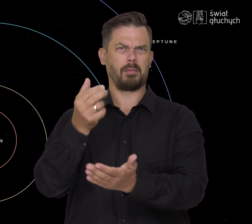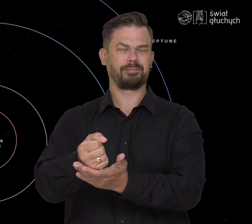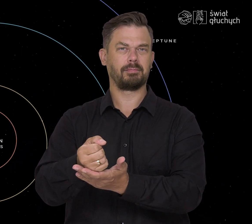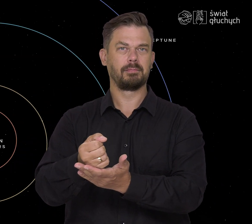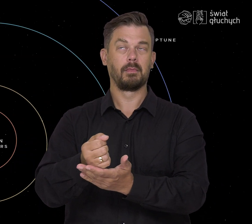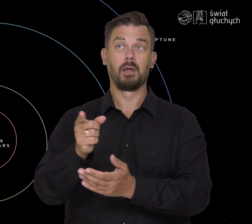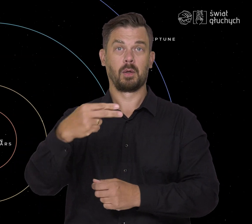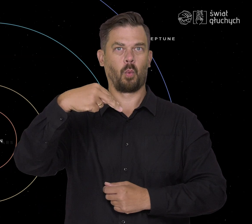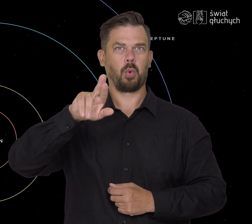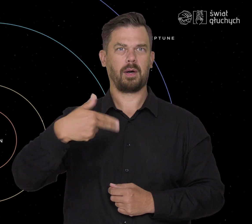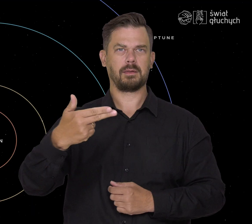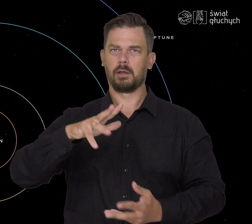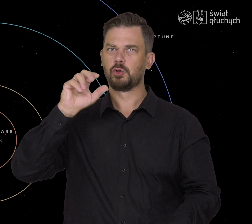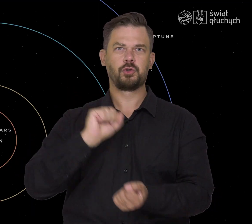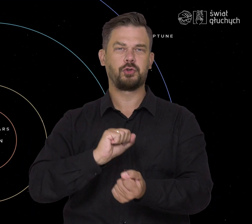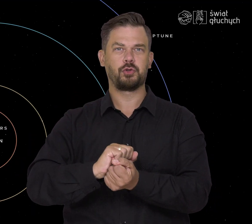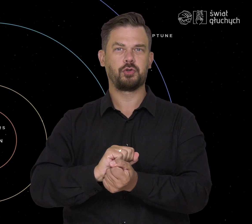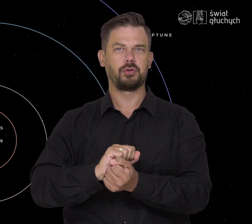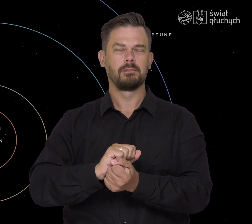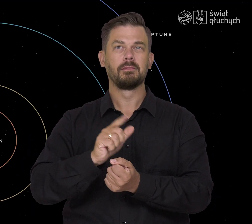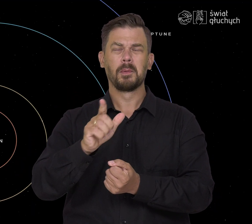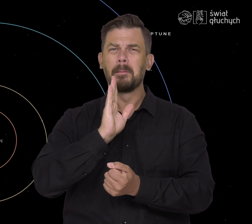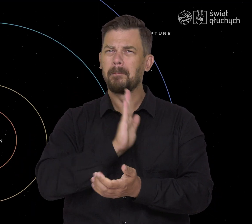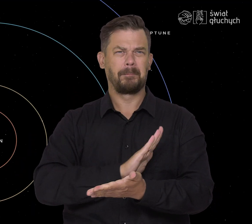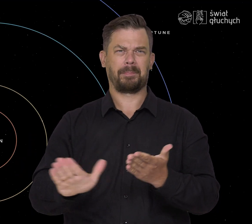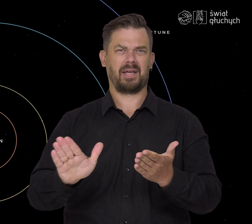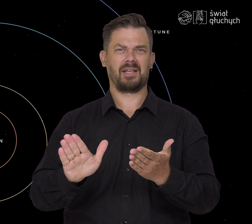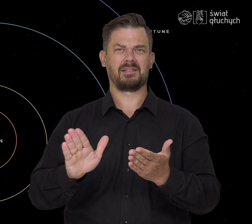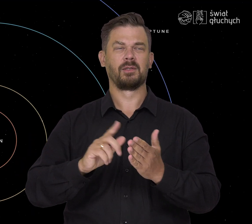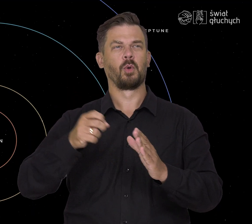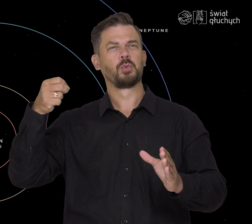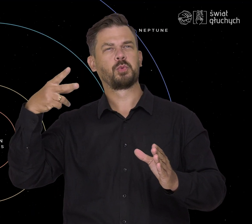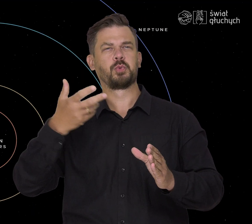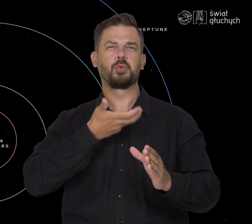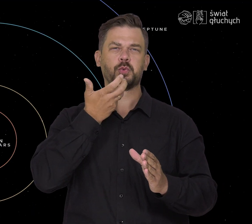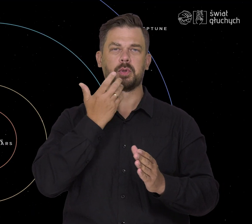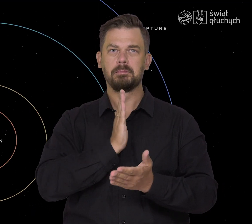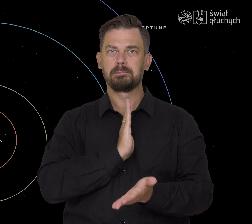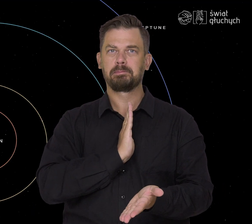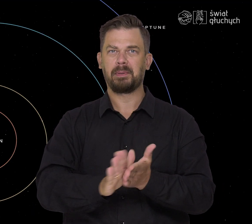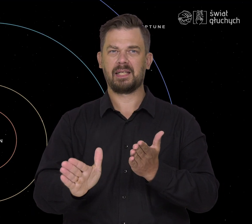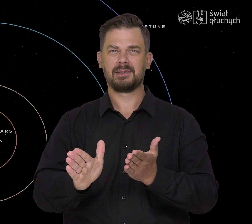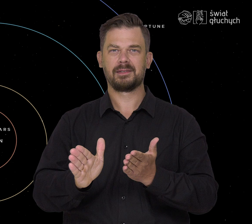A jednak to właśnie Uran jest niemal całkowicie pozbawiony jakiegokolwiek wewnętrznego źródła ciepła.